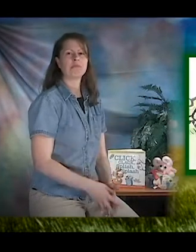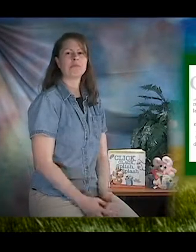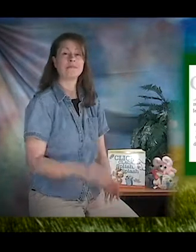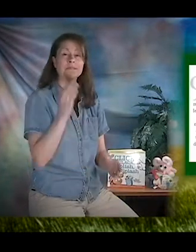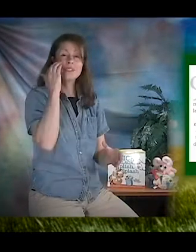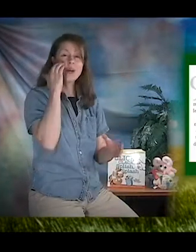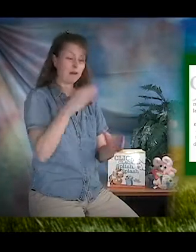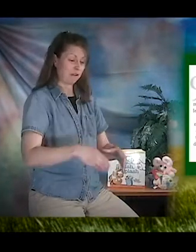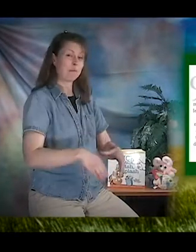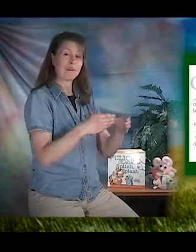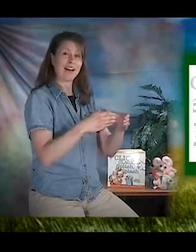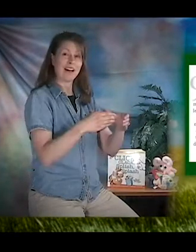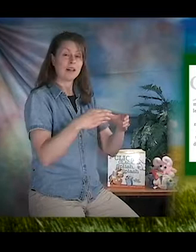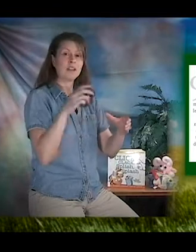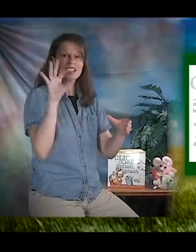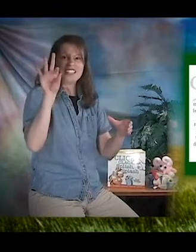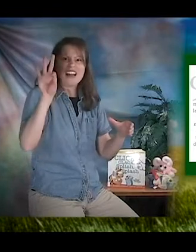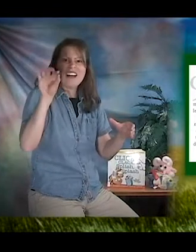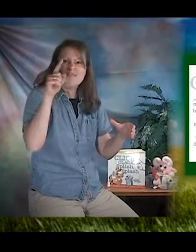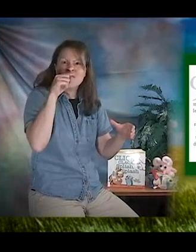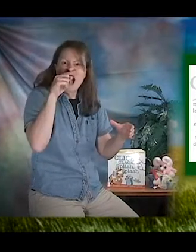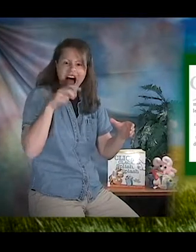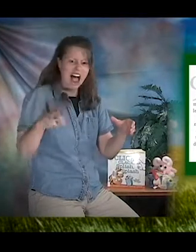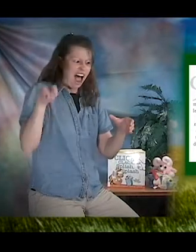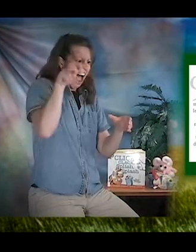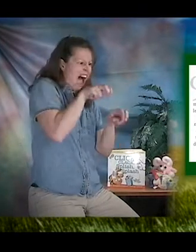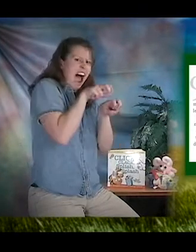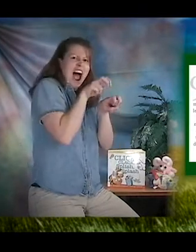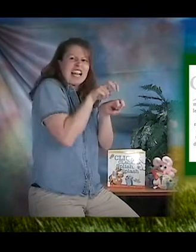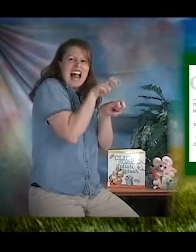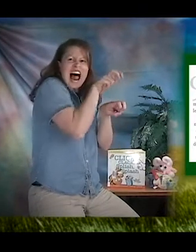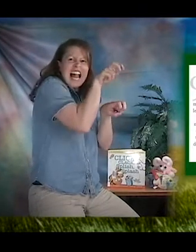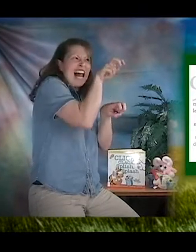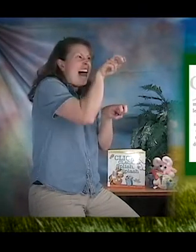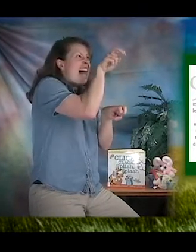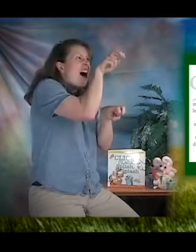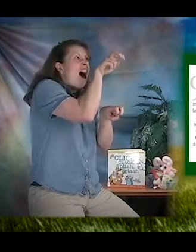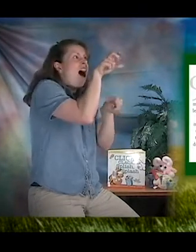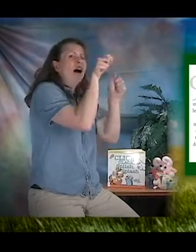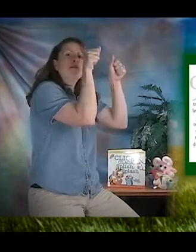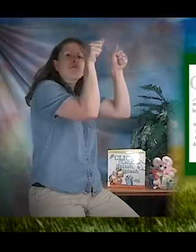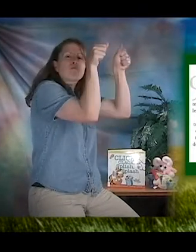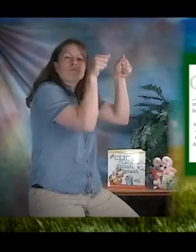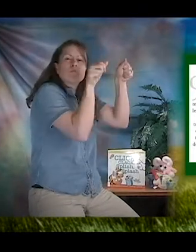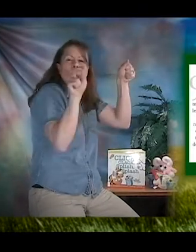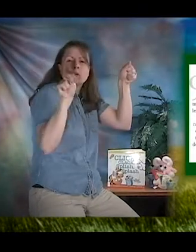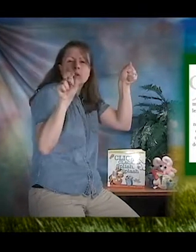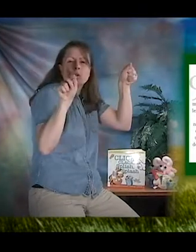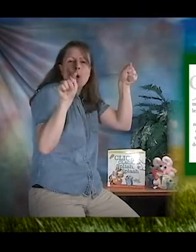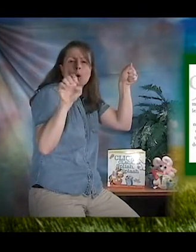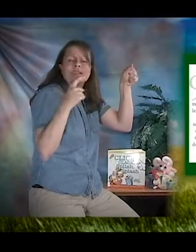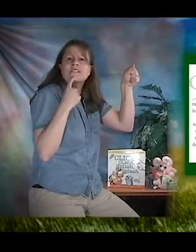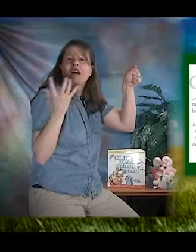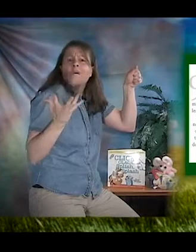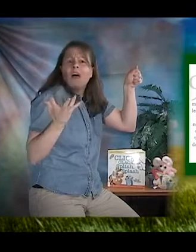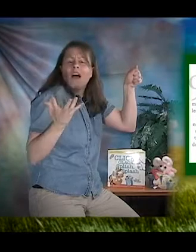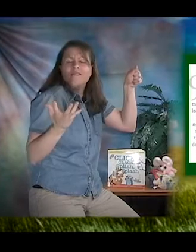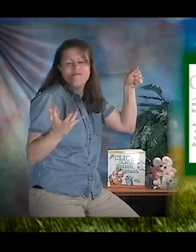Nueve ratones dejan una nota en la puerta.